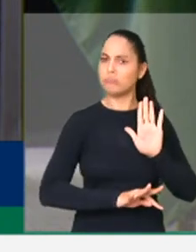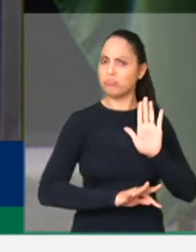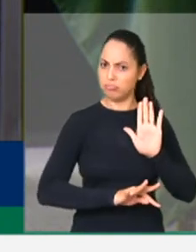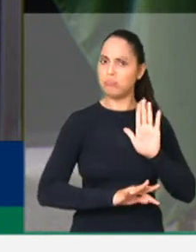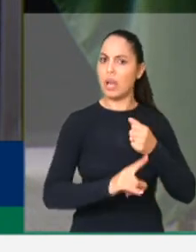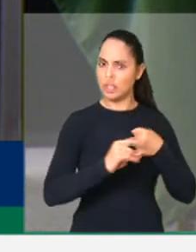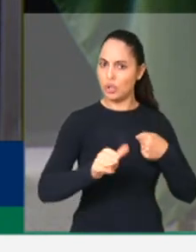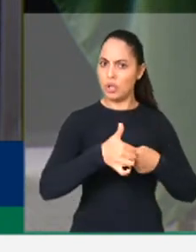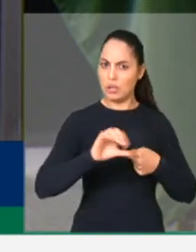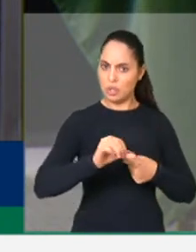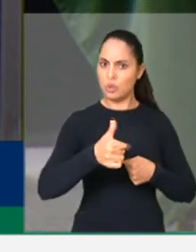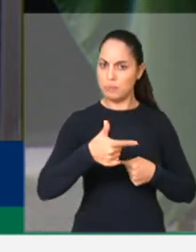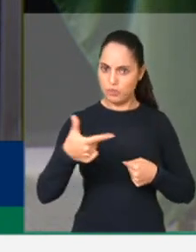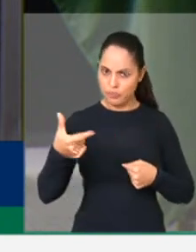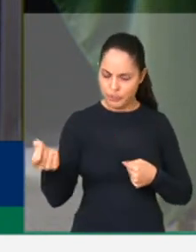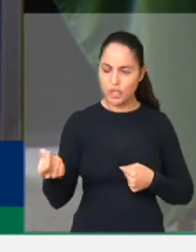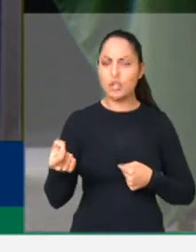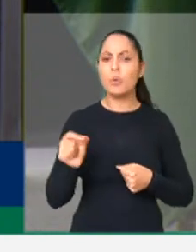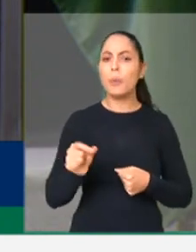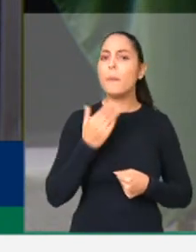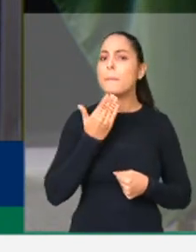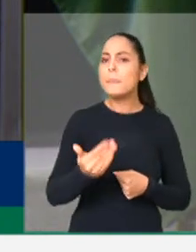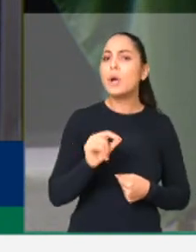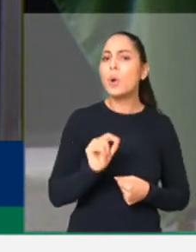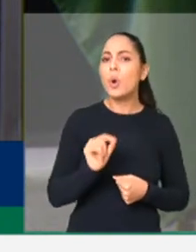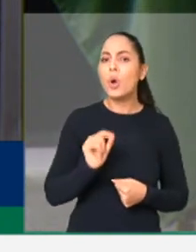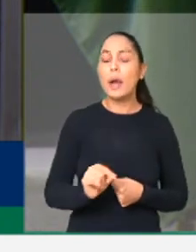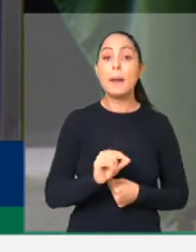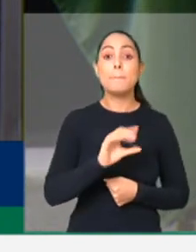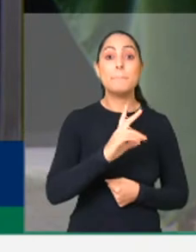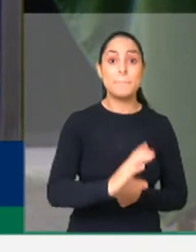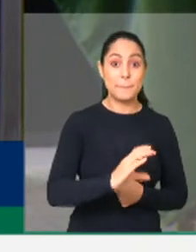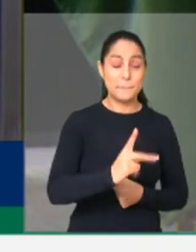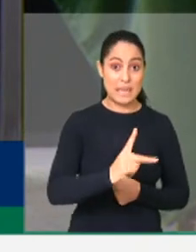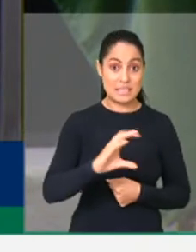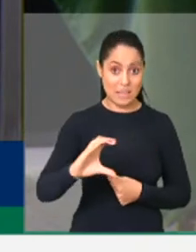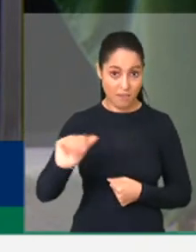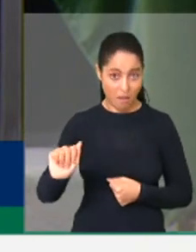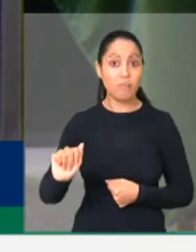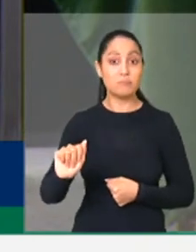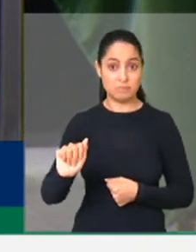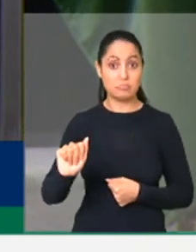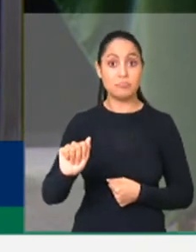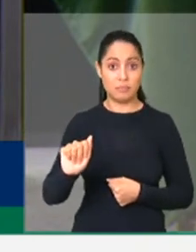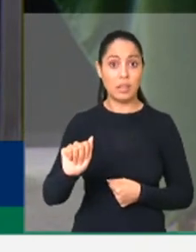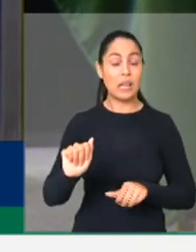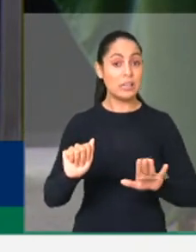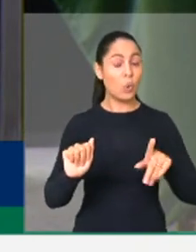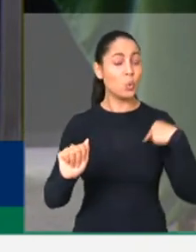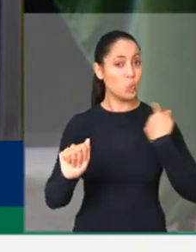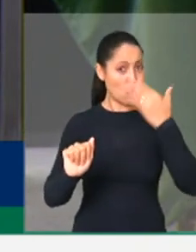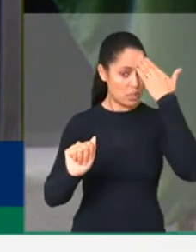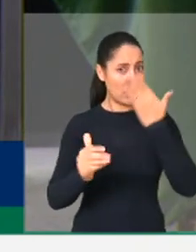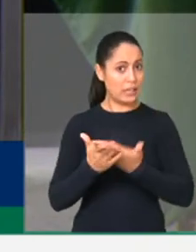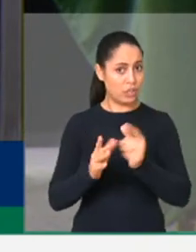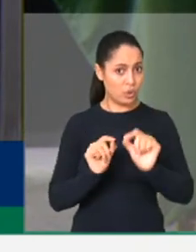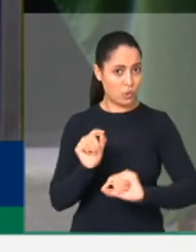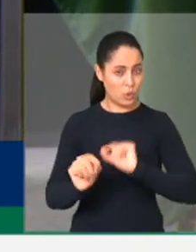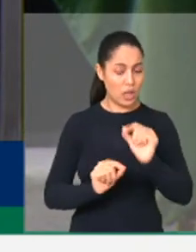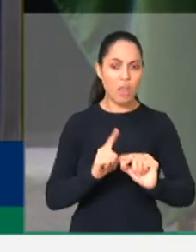IPCA OU VIA TAXA REFERENCIAL. DADO QUE A ESCOLHA DA TR TORNAR TANTO QUITAÇÃO QUANTO RENEGOCIAÇÃO EFETIVAMENTE VIÁVEIS PARA AS EMPRESAS SEM